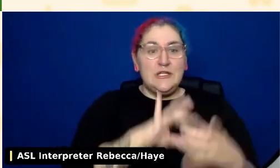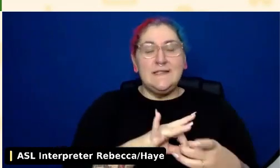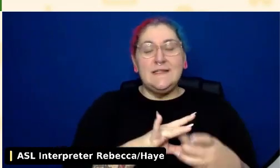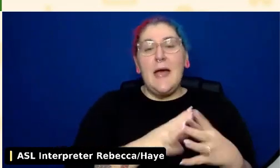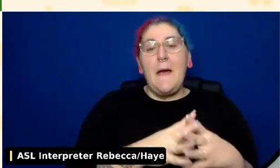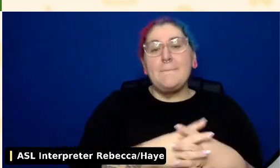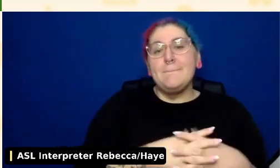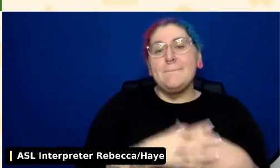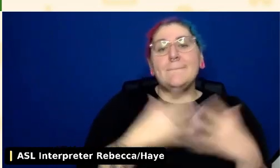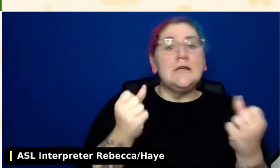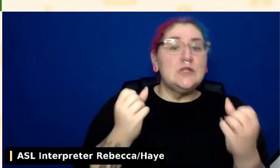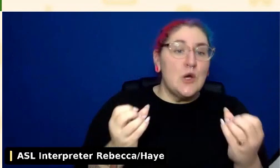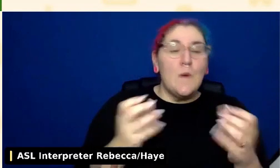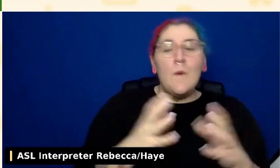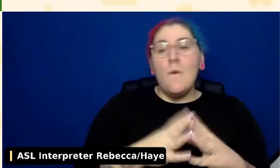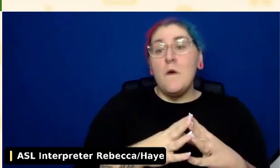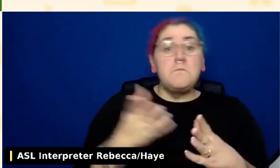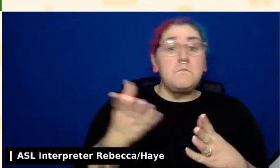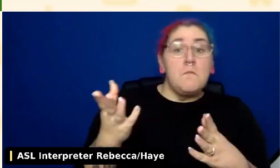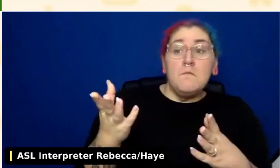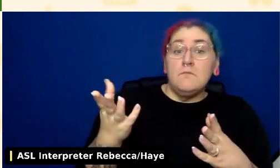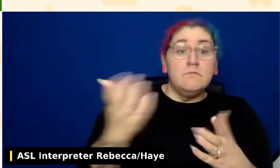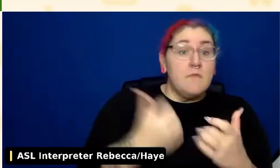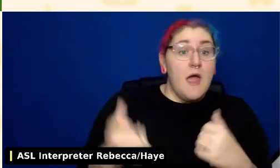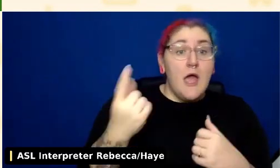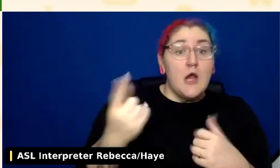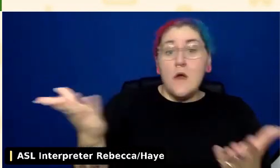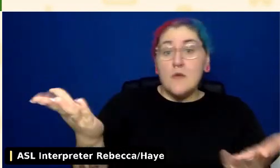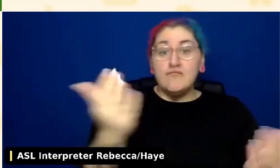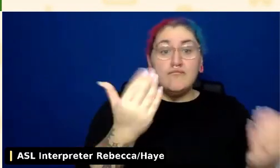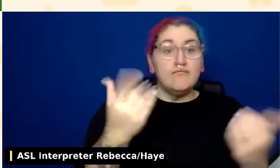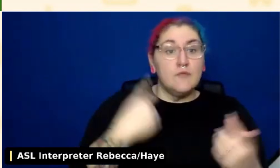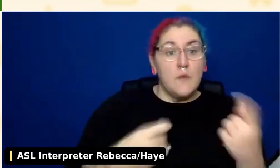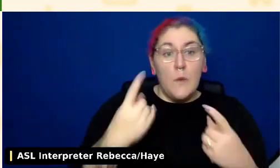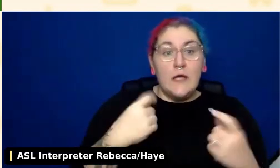Así que si alguien tiene preguntas, aún puede publicarlas